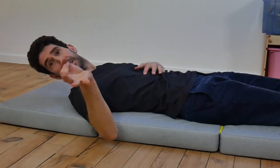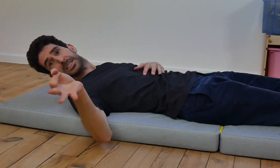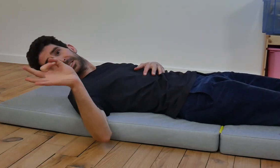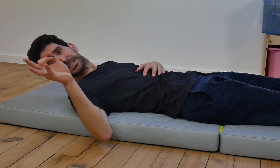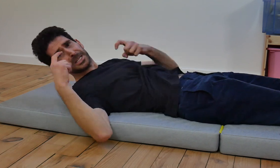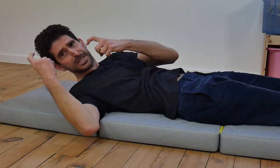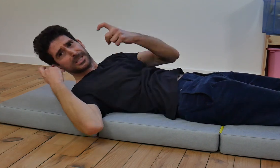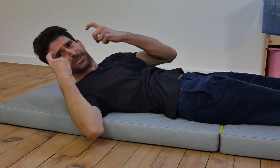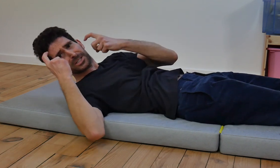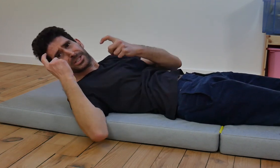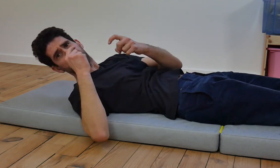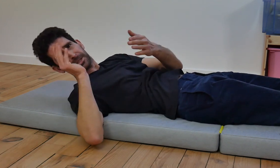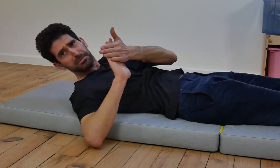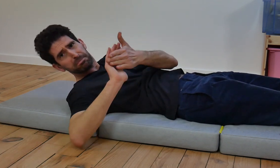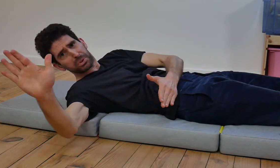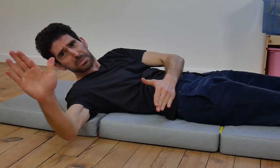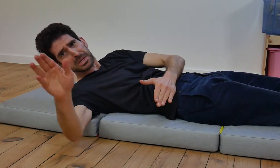Si, si, je réfléchis, promis !